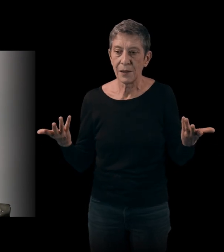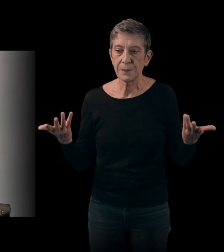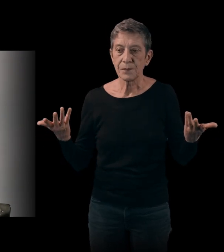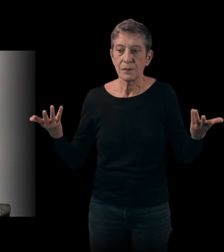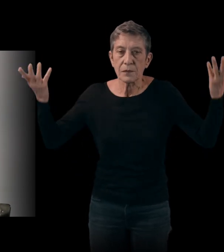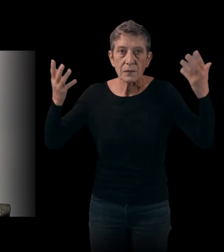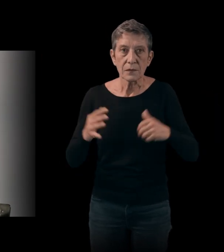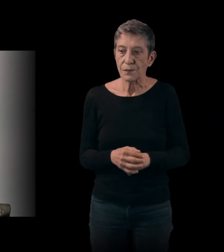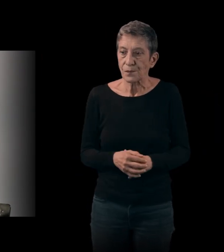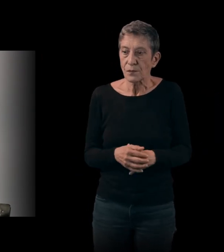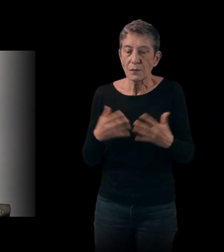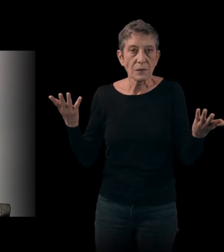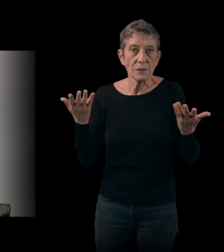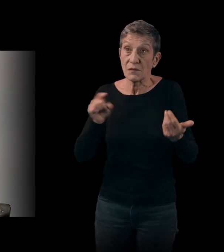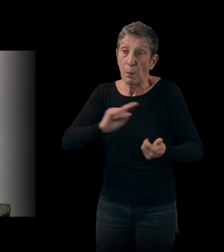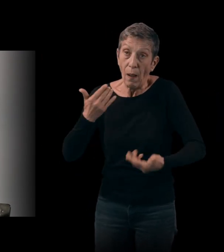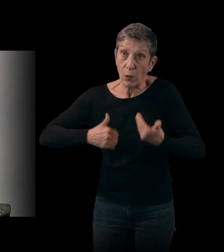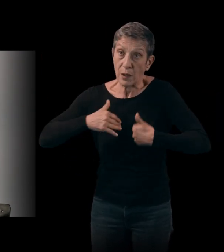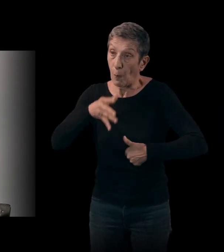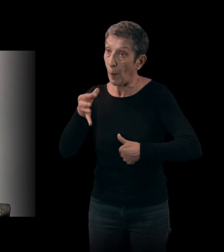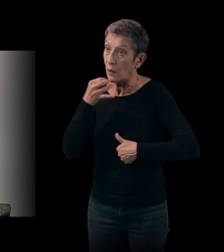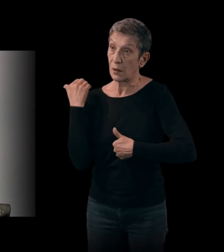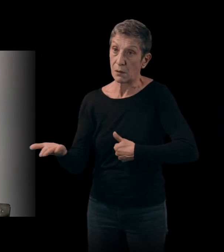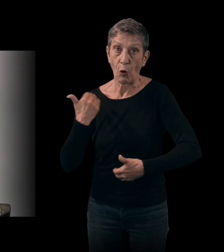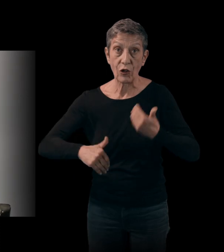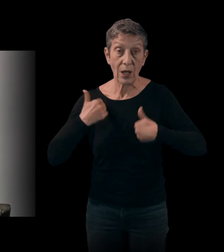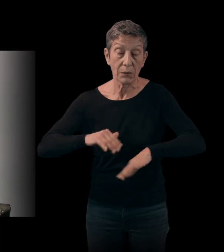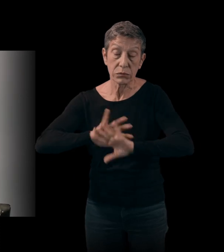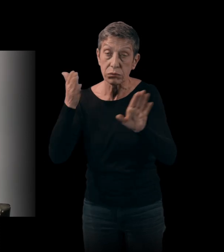On est sur autre chose et ça, on l'a pris aussi en pleine face,